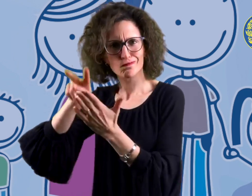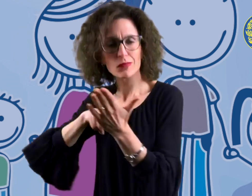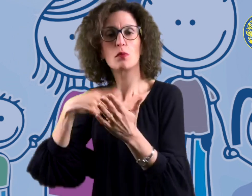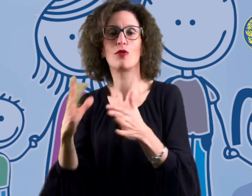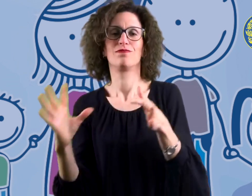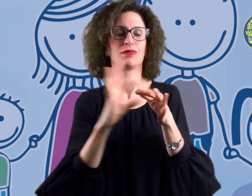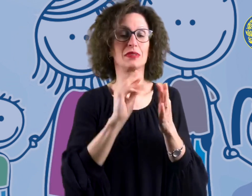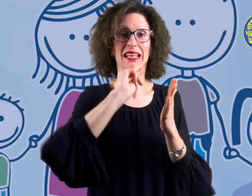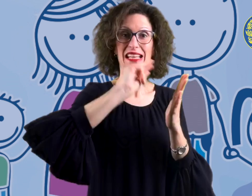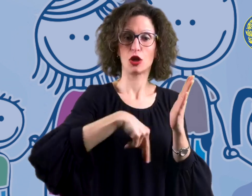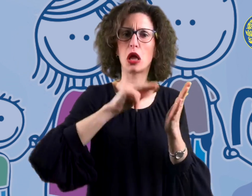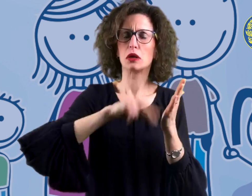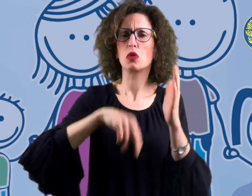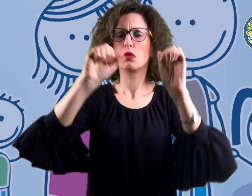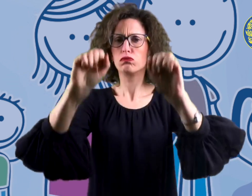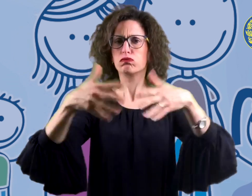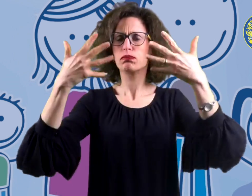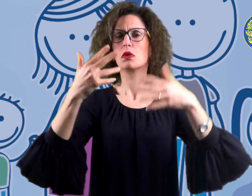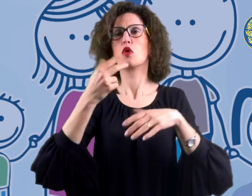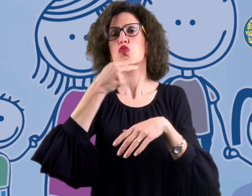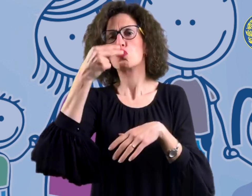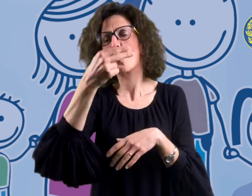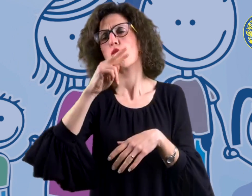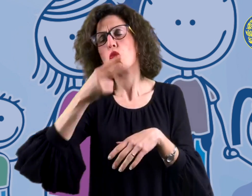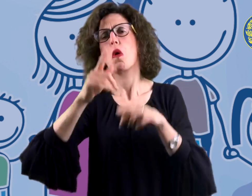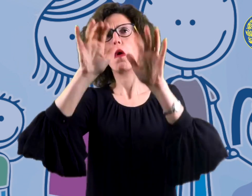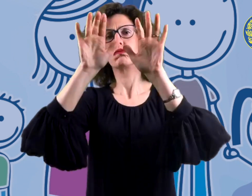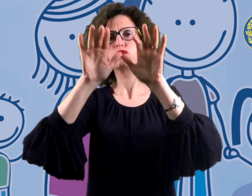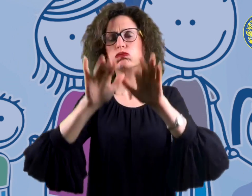inserendo il vostro nome e il cognome ecc.